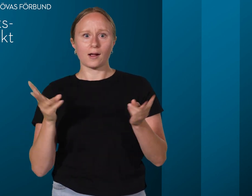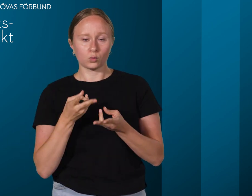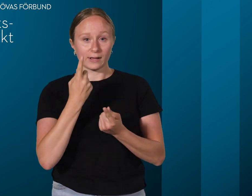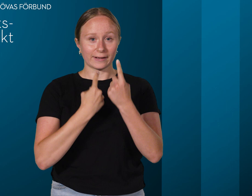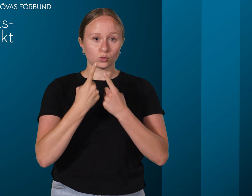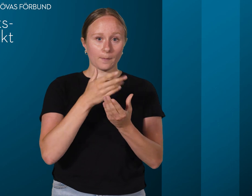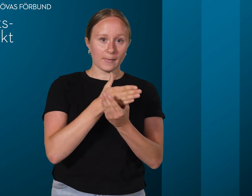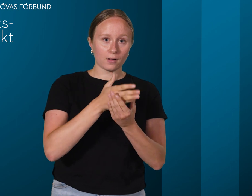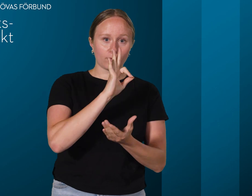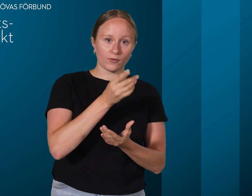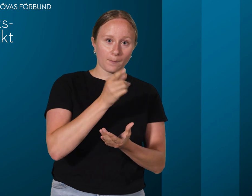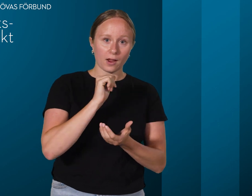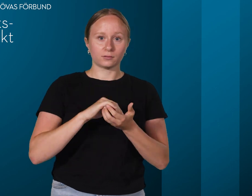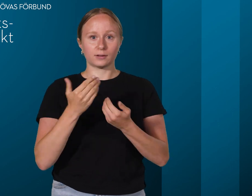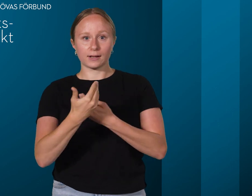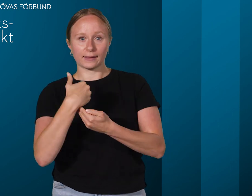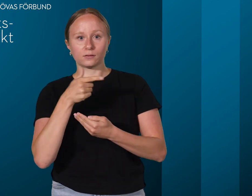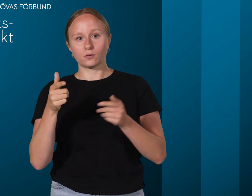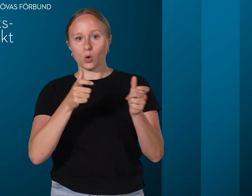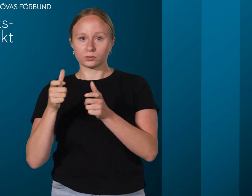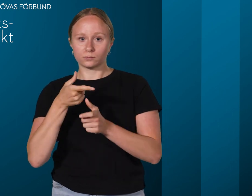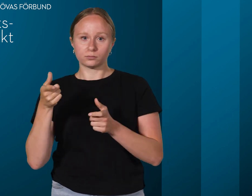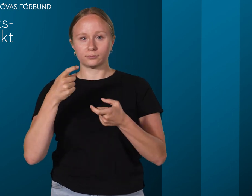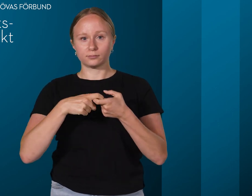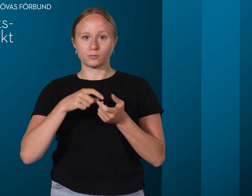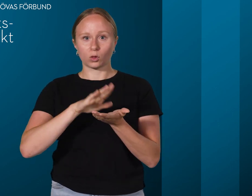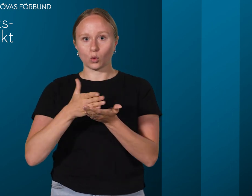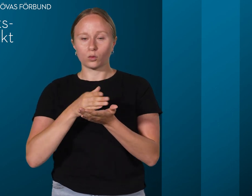trots att diskussionen mellan FPA och organisationer som företräder klienter -